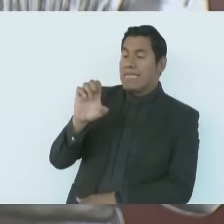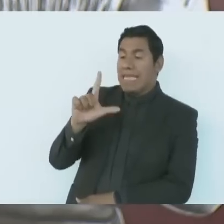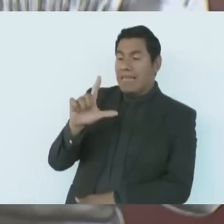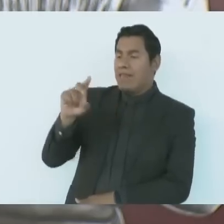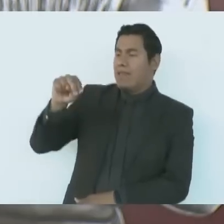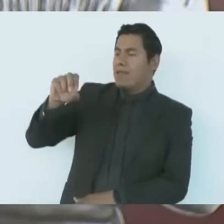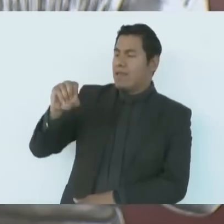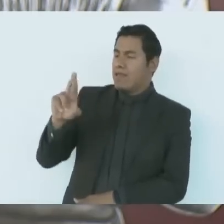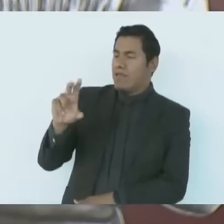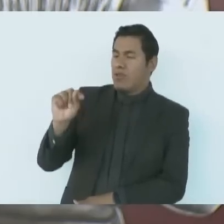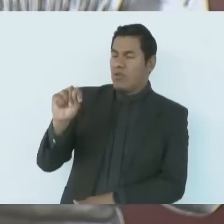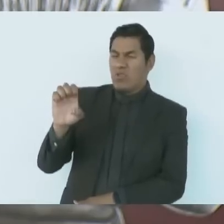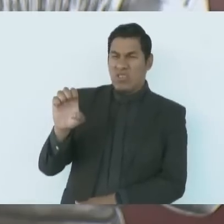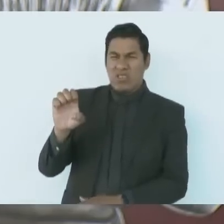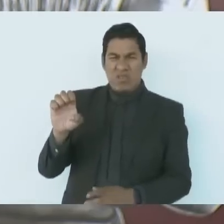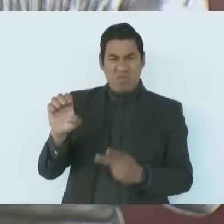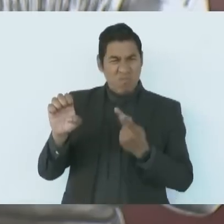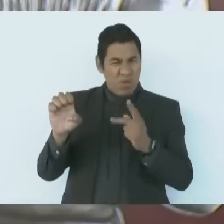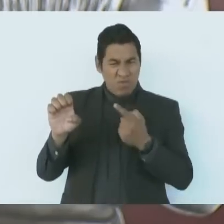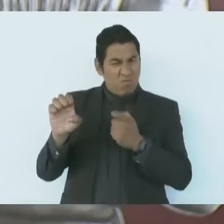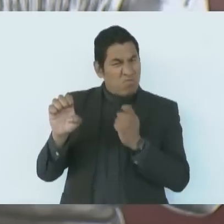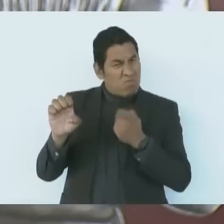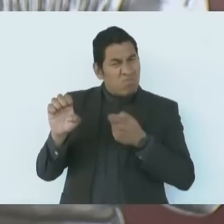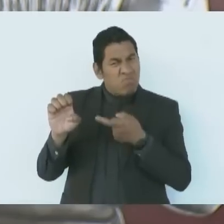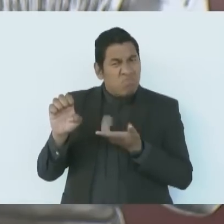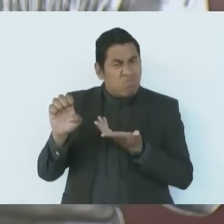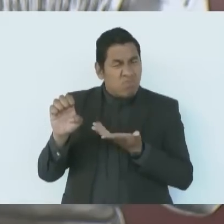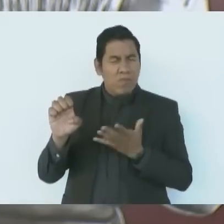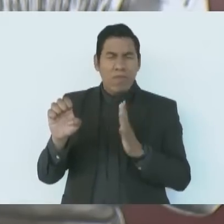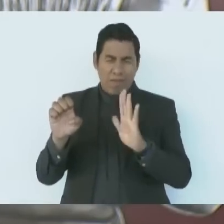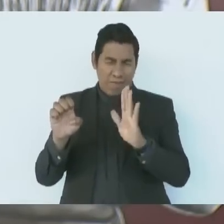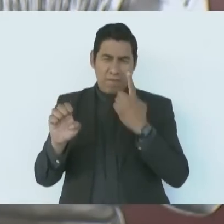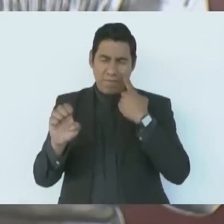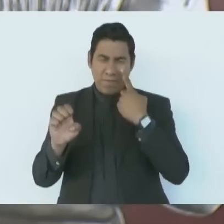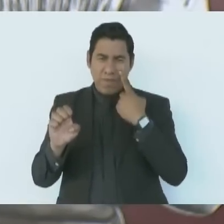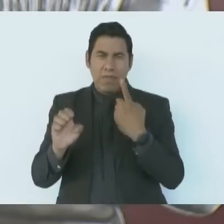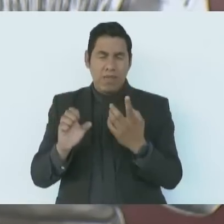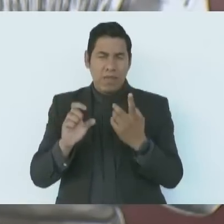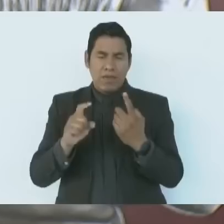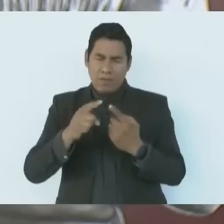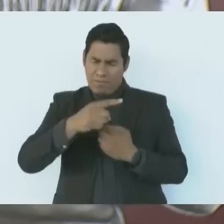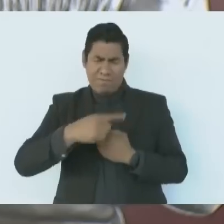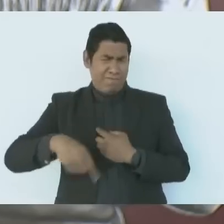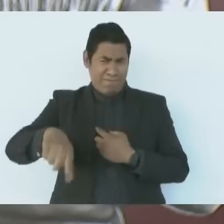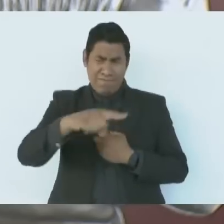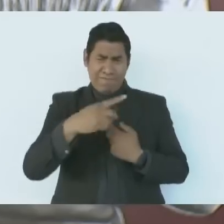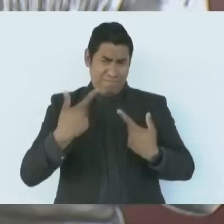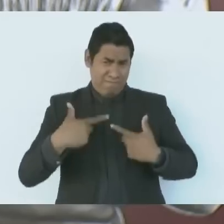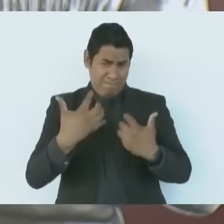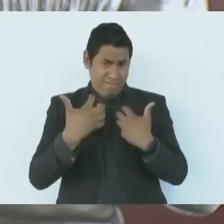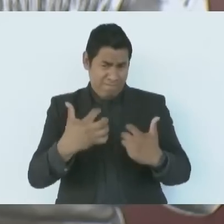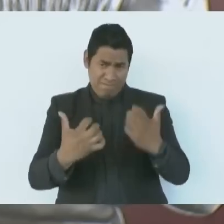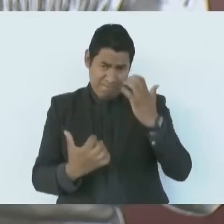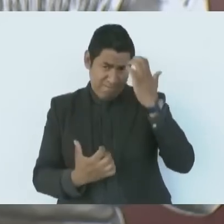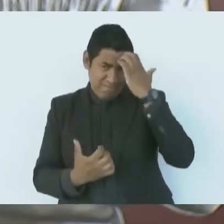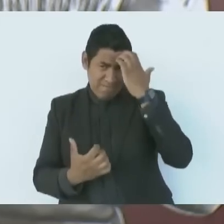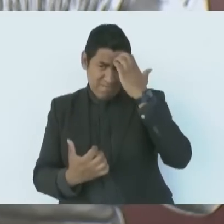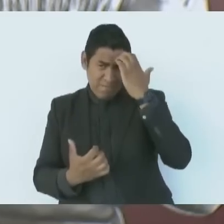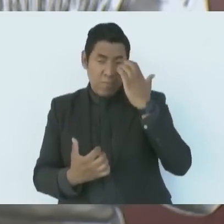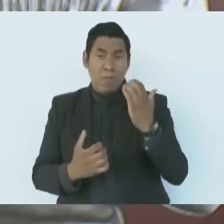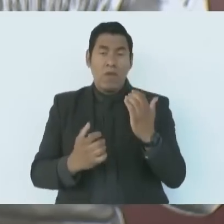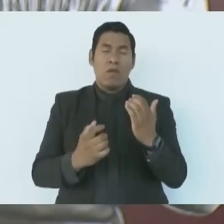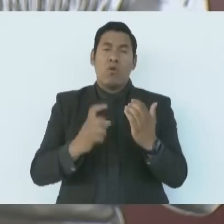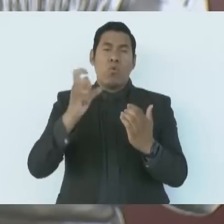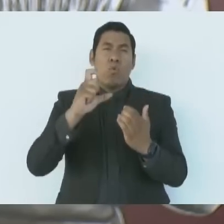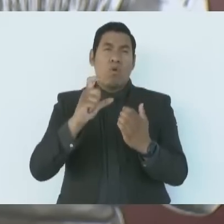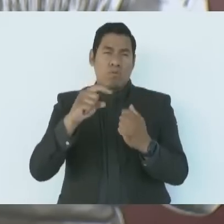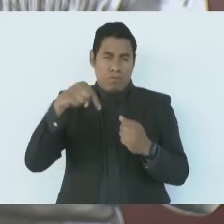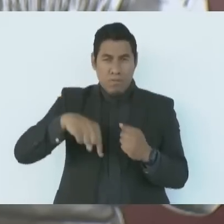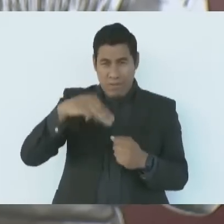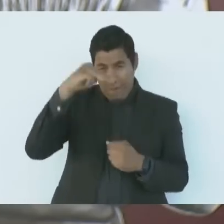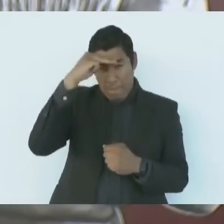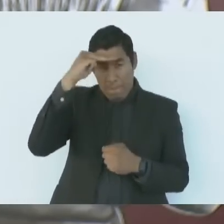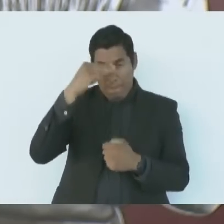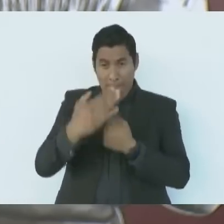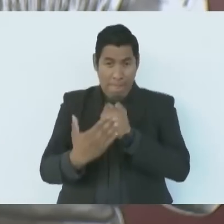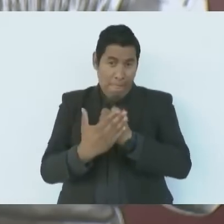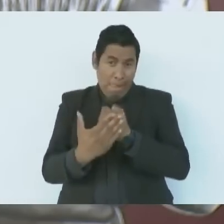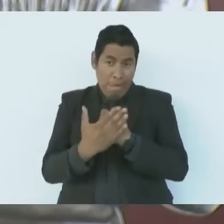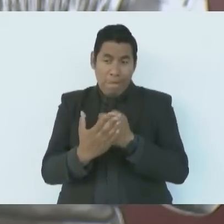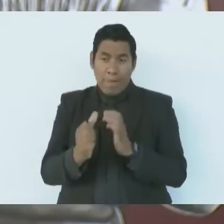Bueno es muy conocido por todos ustedes que cuando llegan las altas temperaturas del verano se paga